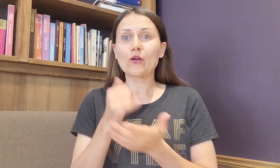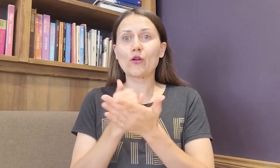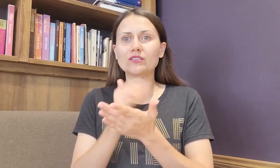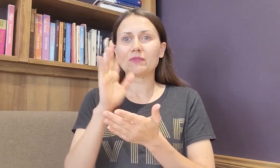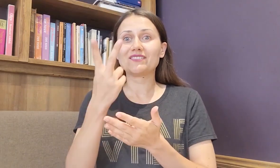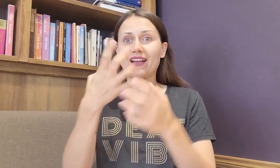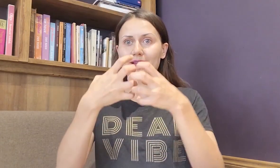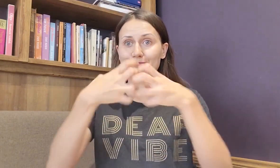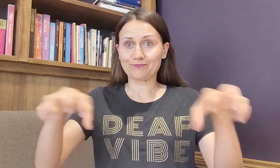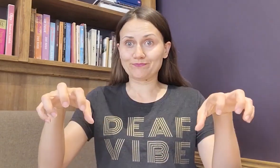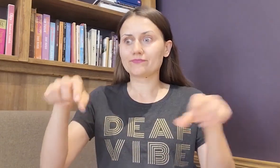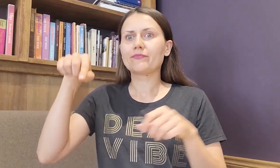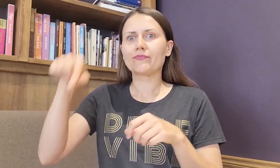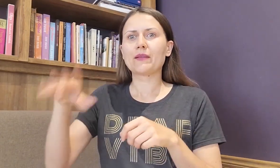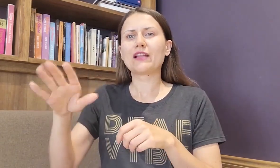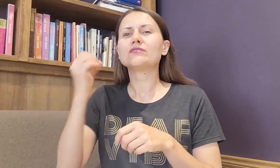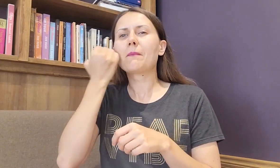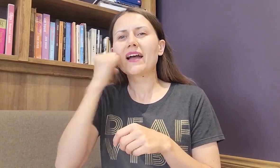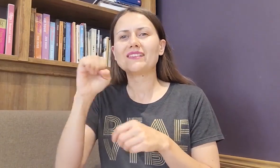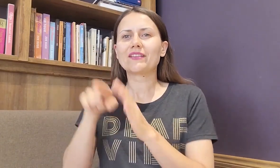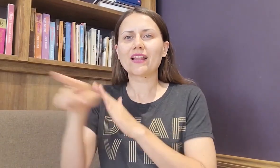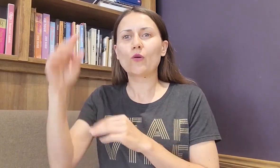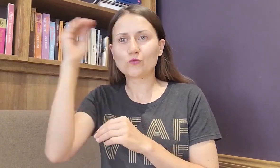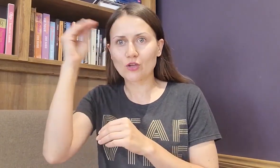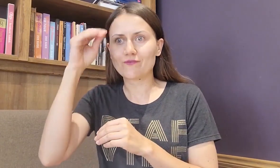Kurs będzie składać się z dwóch części: • Pierwsza przeznaczona bardziej dla uczniów.